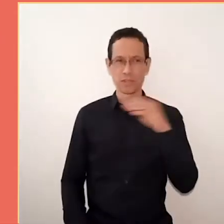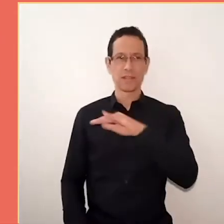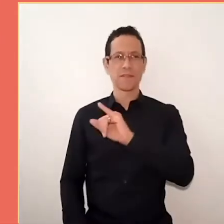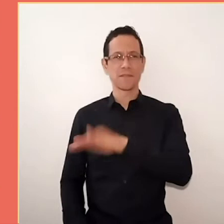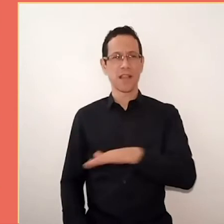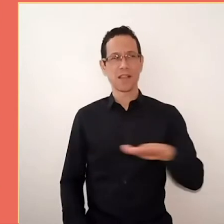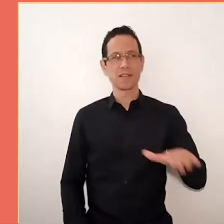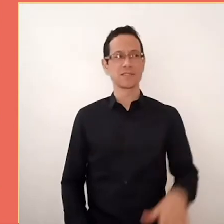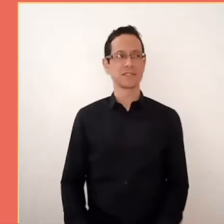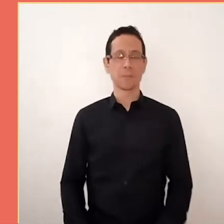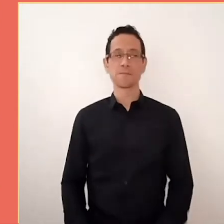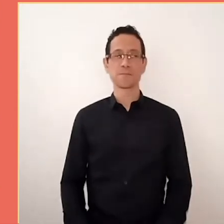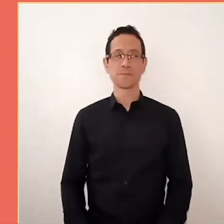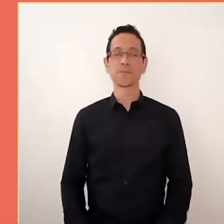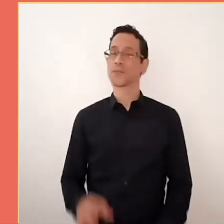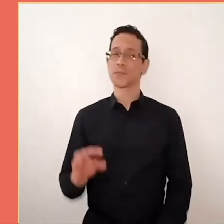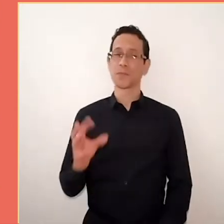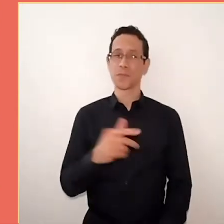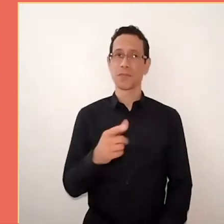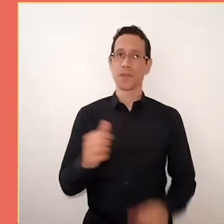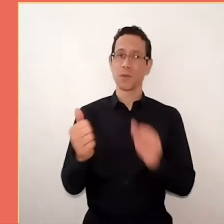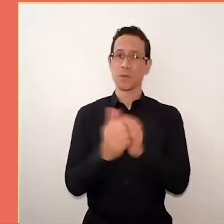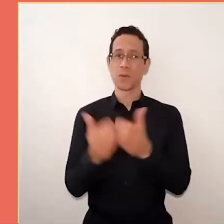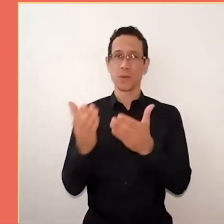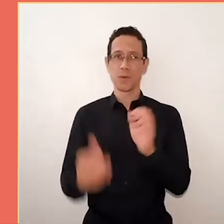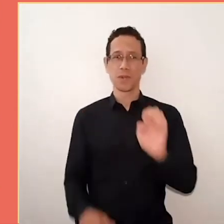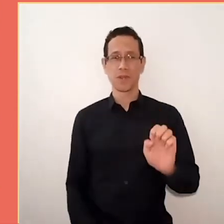"Com a Dona Eunice, a leitura da palavra, da frase,